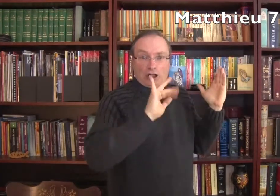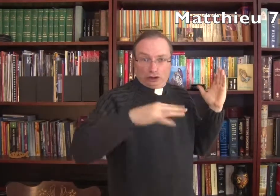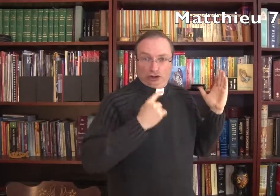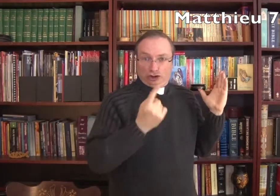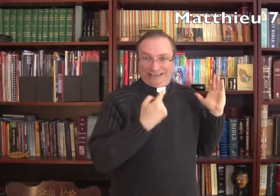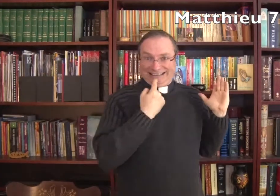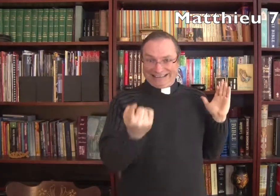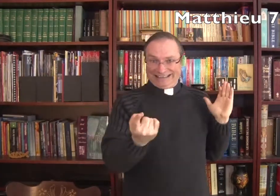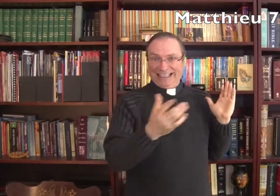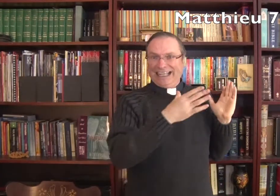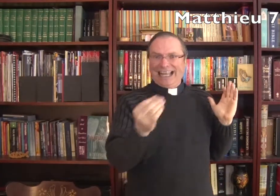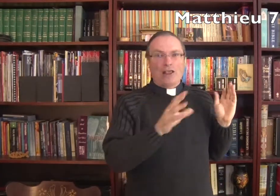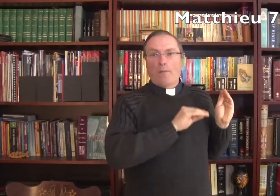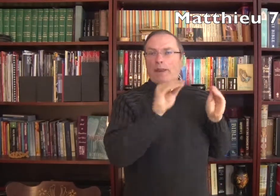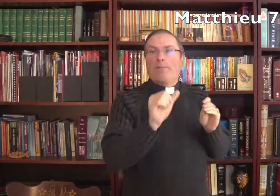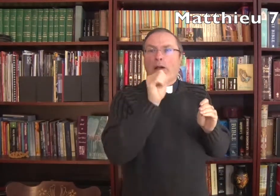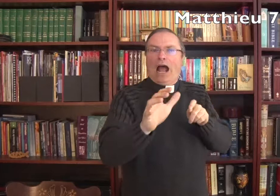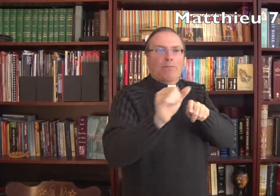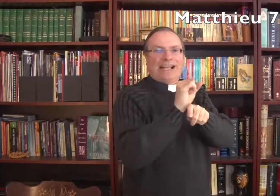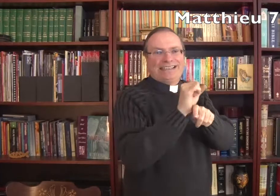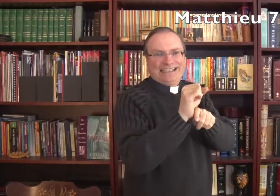que je dis et ne les met pas en pratique